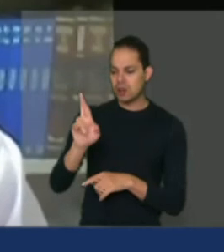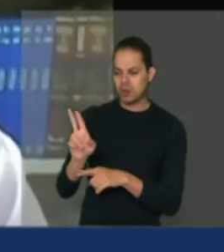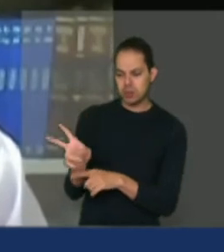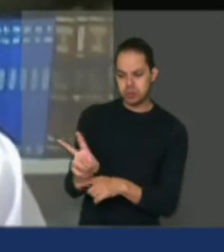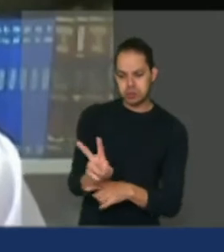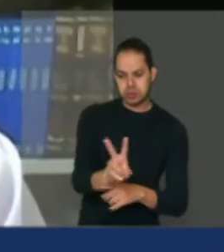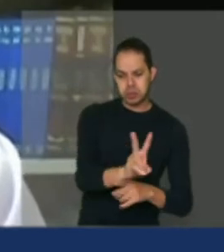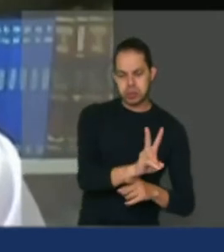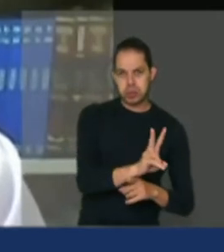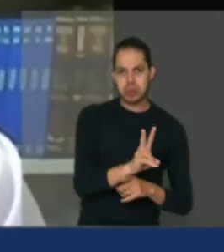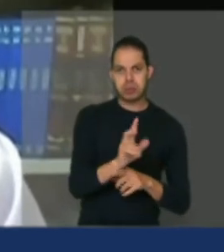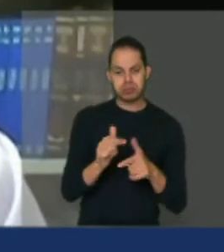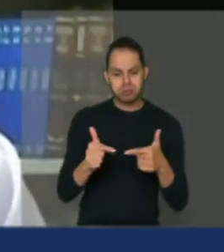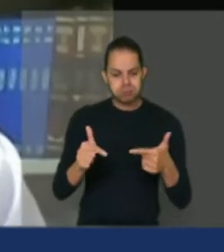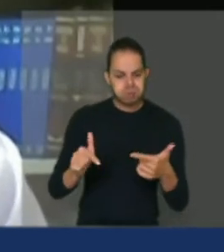AOS CRIMES AMBIENTAIS. E ISSO FACILITA E INCENTIVA AS